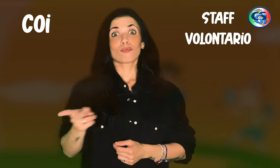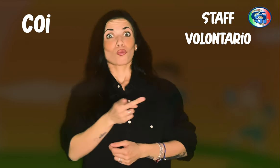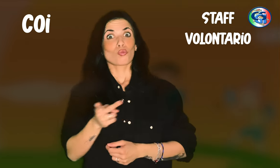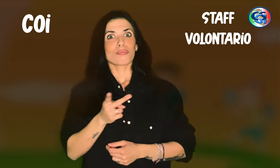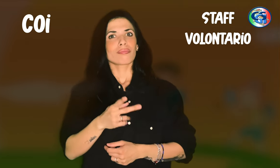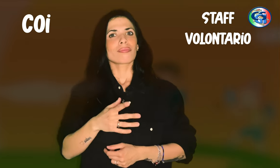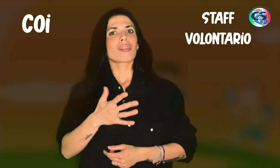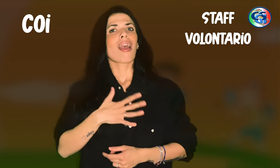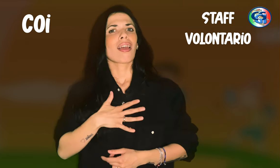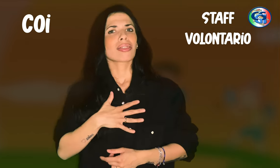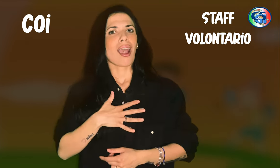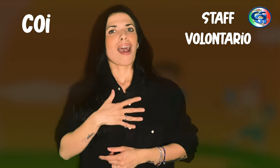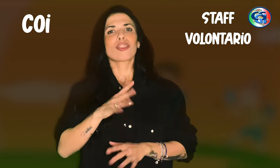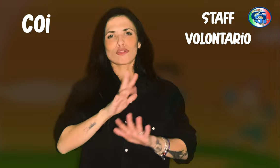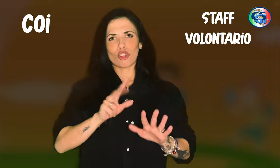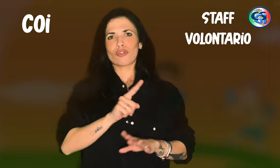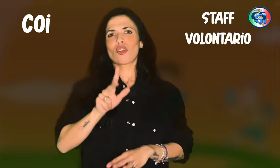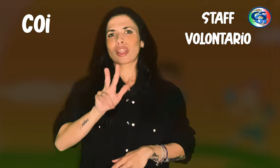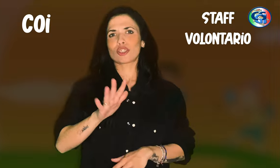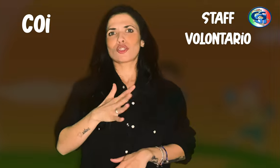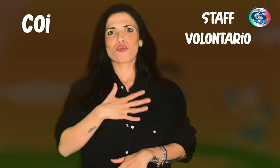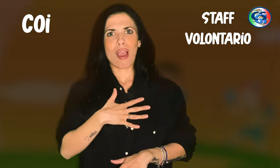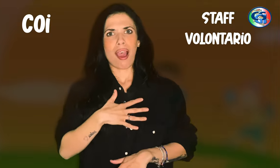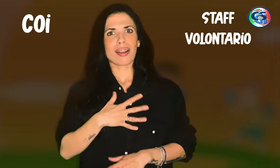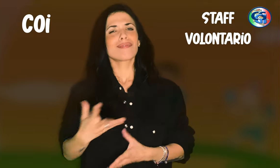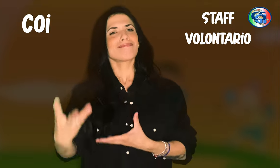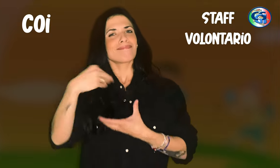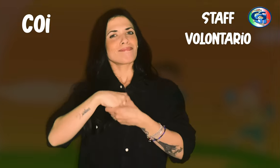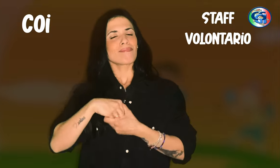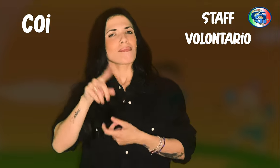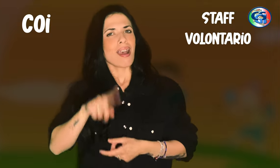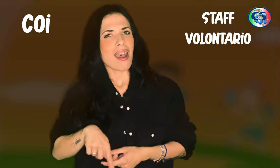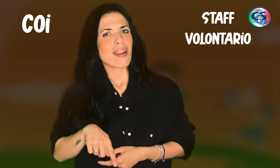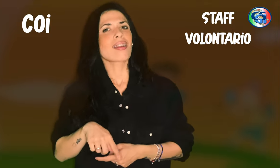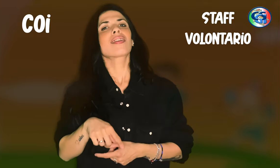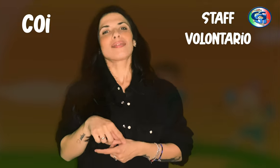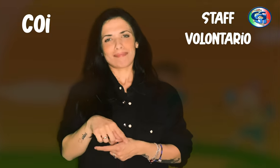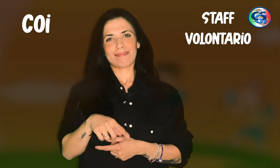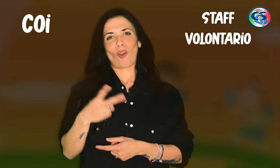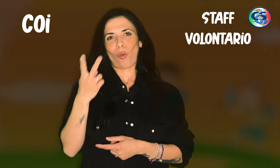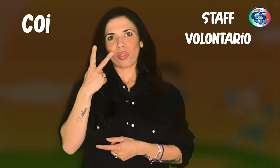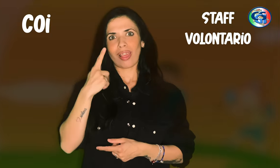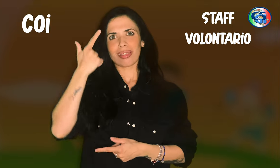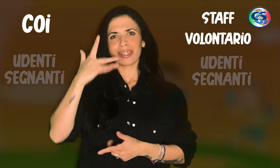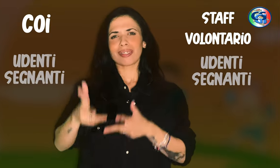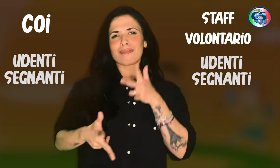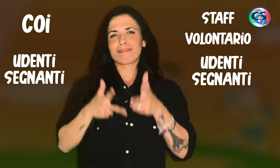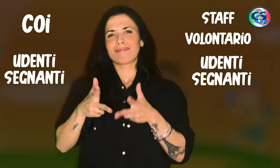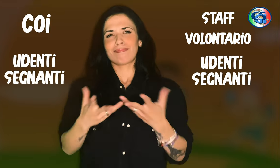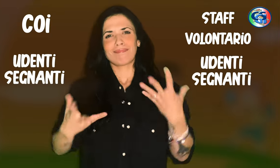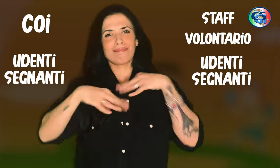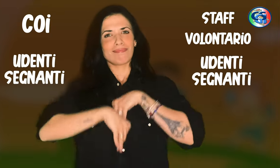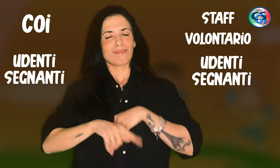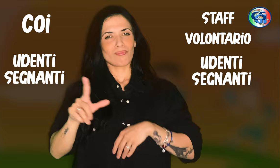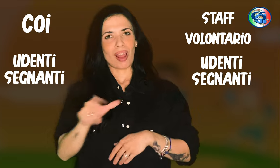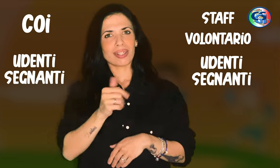specifichiamo che oltre all’età per parteciparvi (18-35) apriamo le porte alle persone udenti con buona/ottima padronanza della LIS